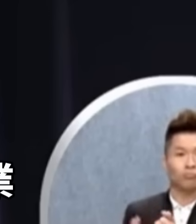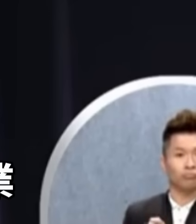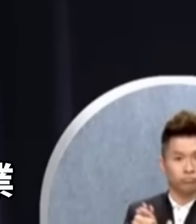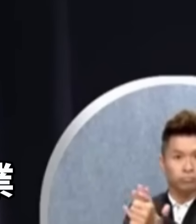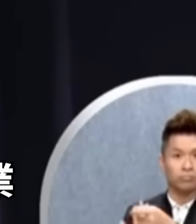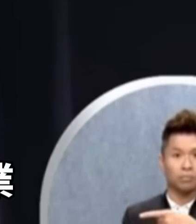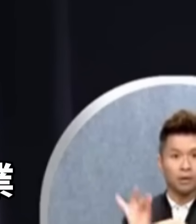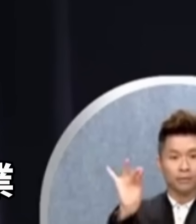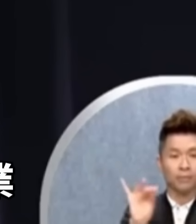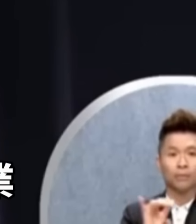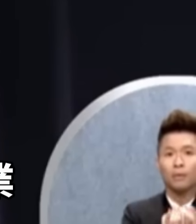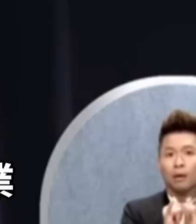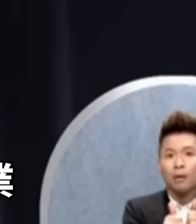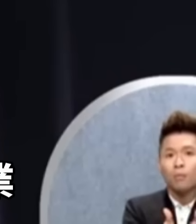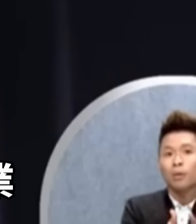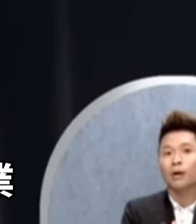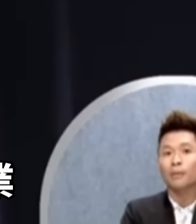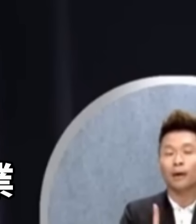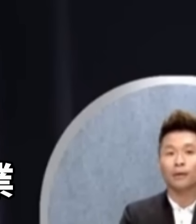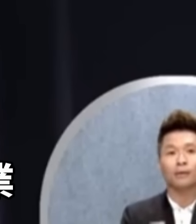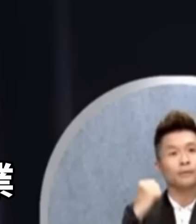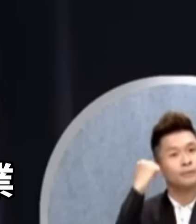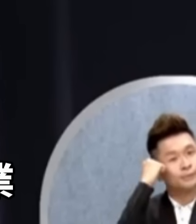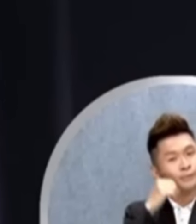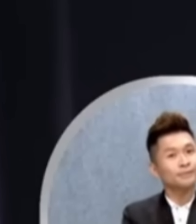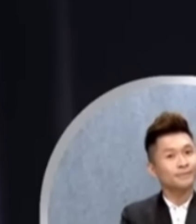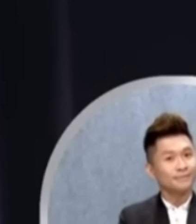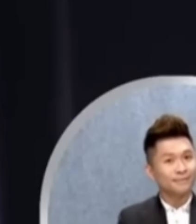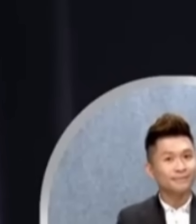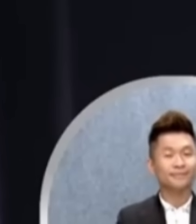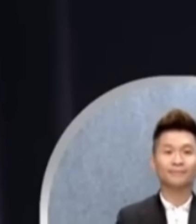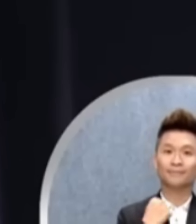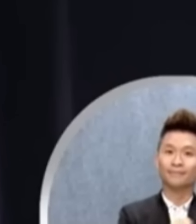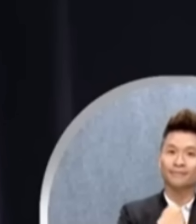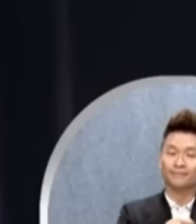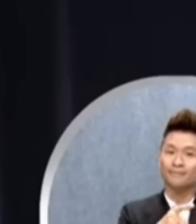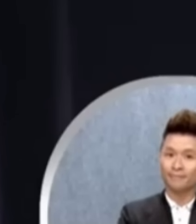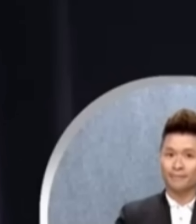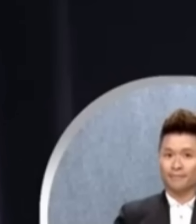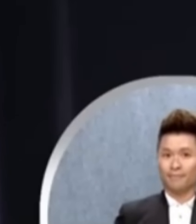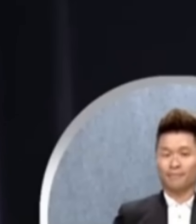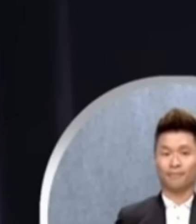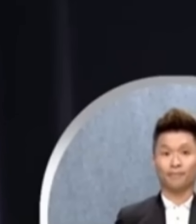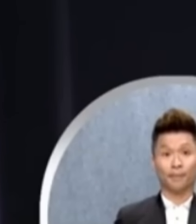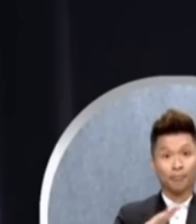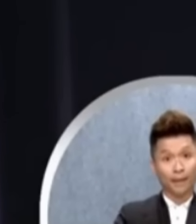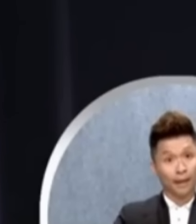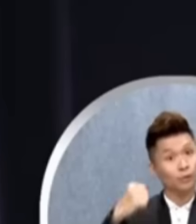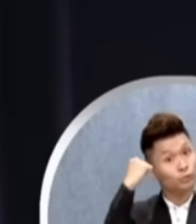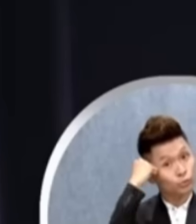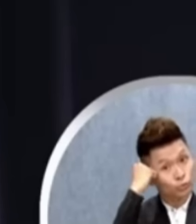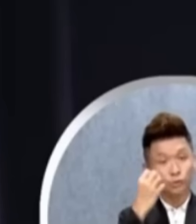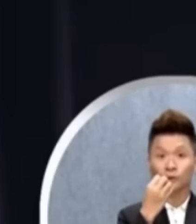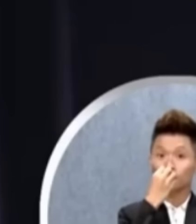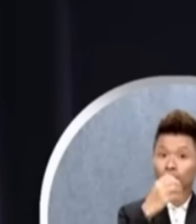老百姓要的不多四個字 安居樂業 安居是什麼 吃的安全 住的安全 行的安全